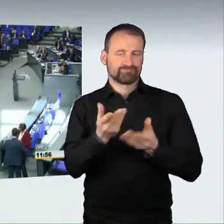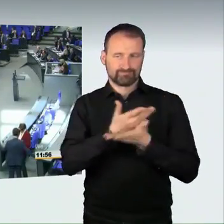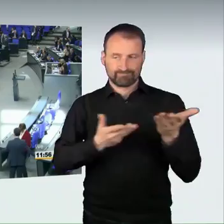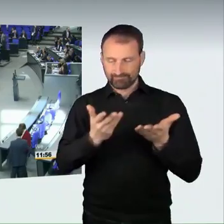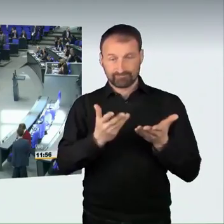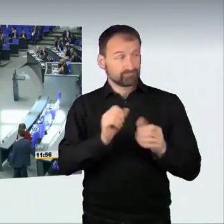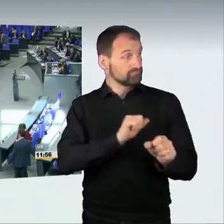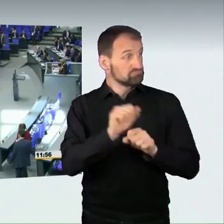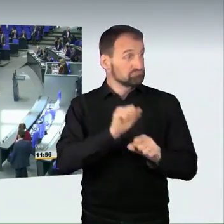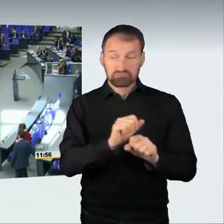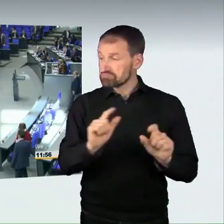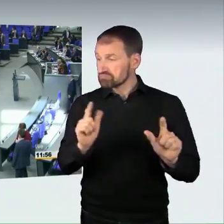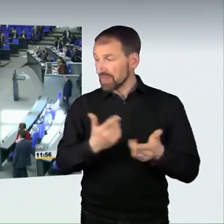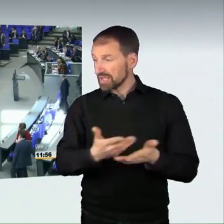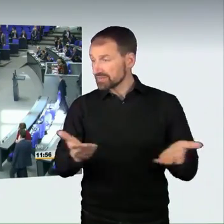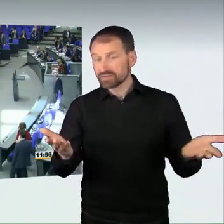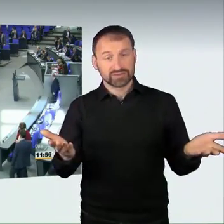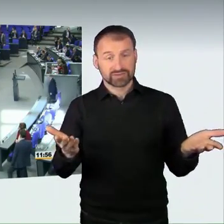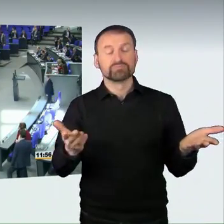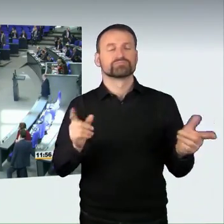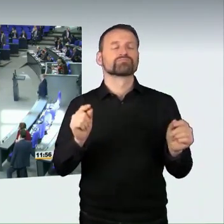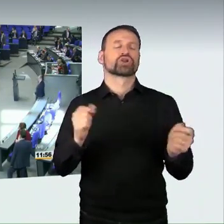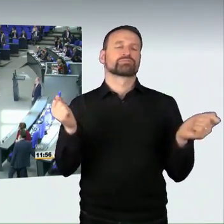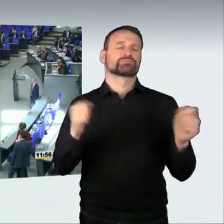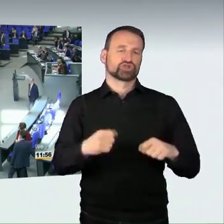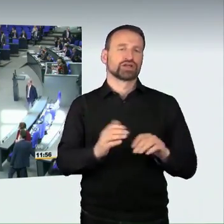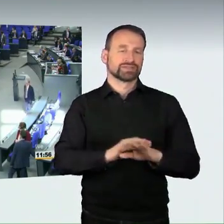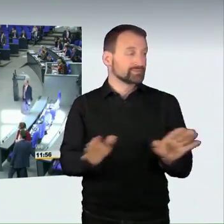Dann ist das so beschlossen. Ich bitte Sie noch einmal, Gespräche,